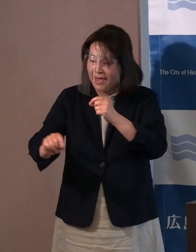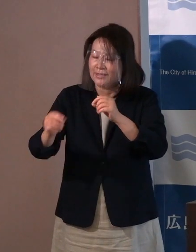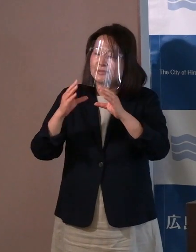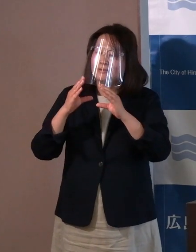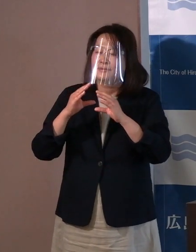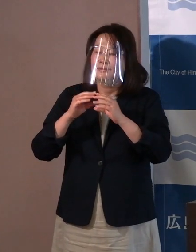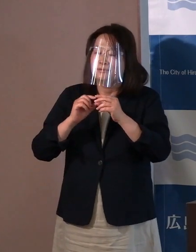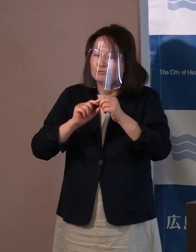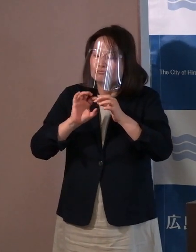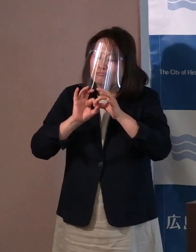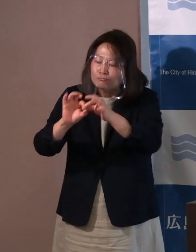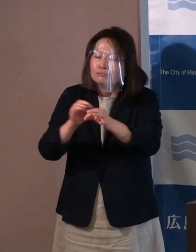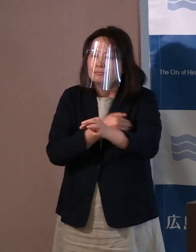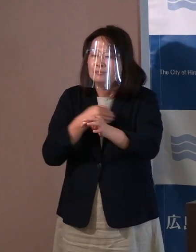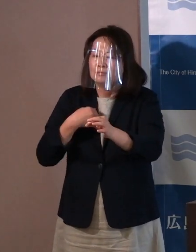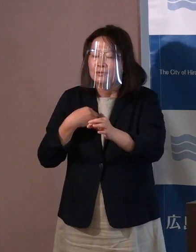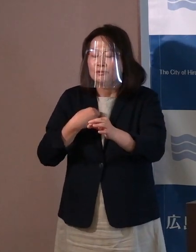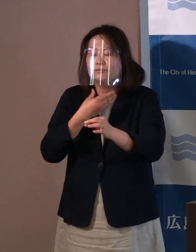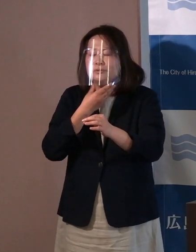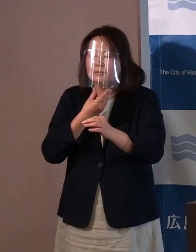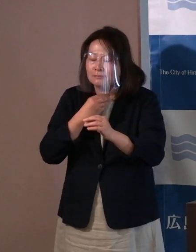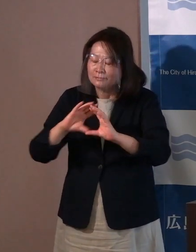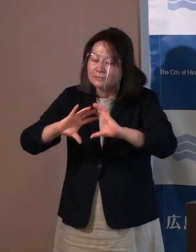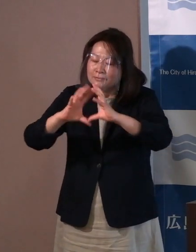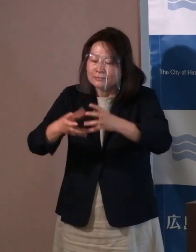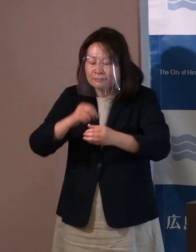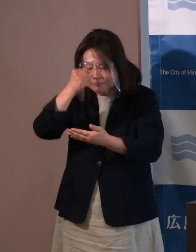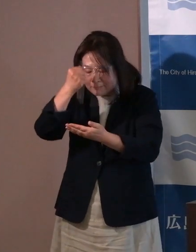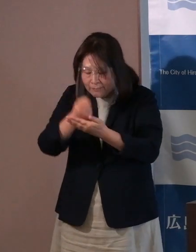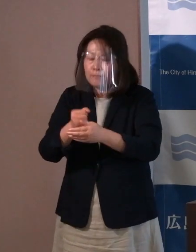目指すべきであるということを訴えています｡